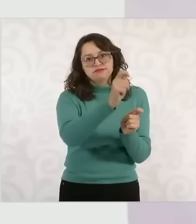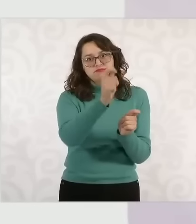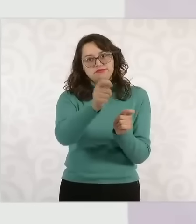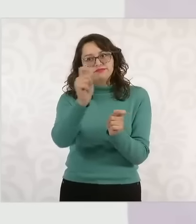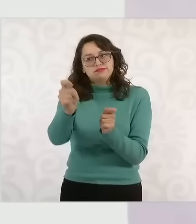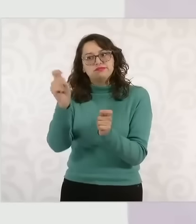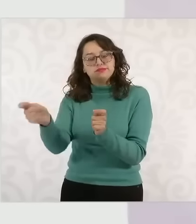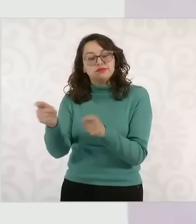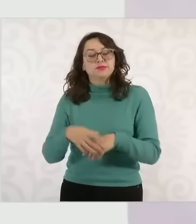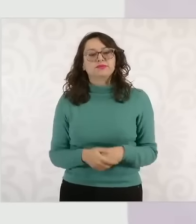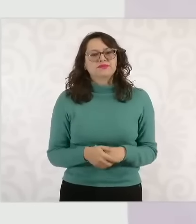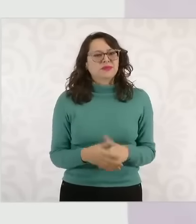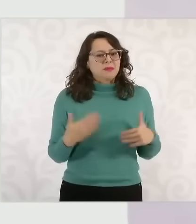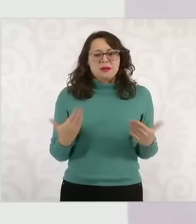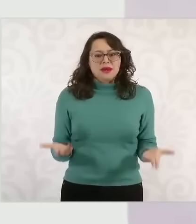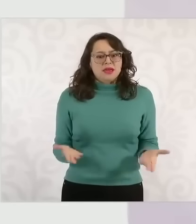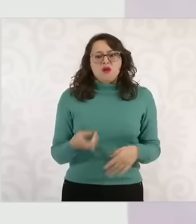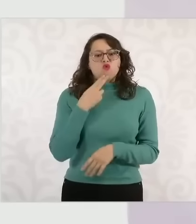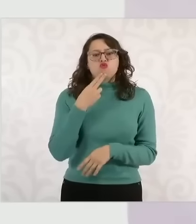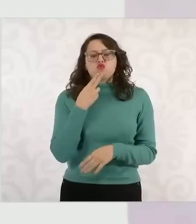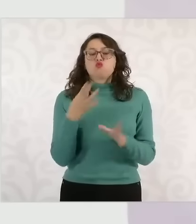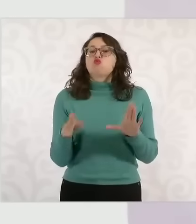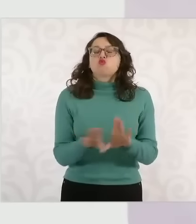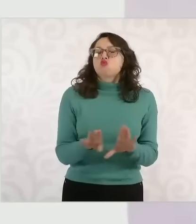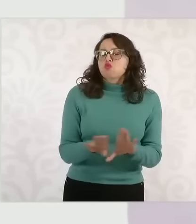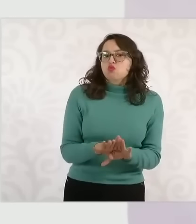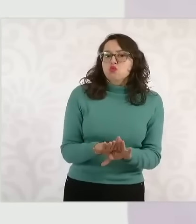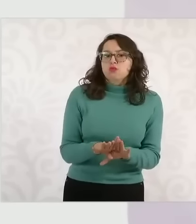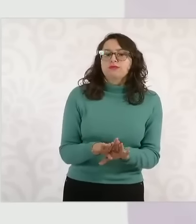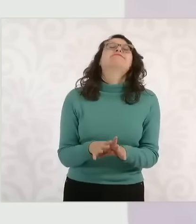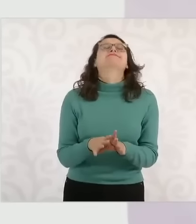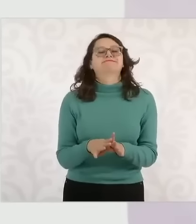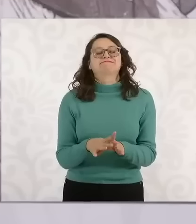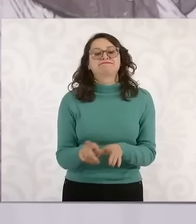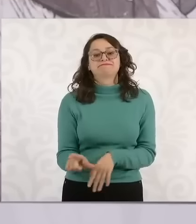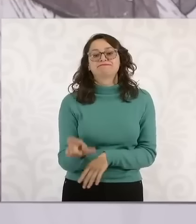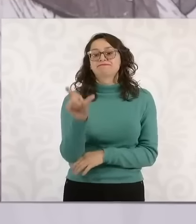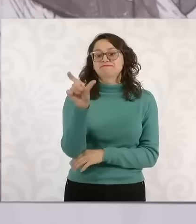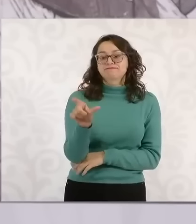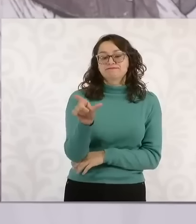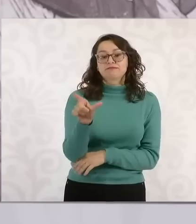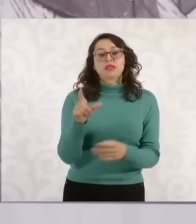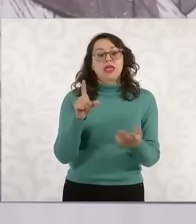credencial? ¿O de qué le va a servir? Bueno, con esta credencial a través de su QR va a